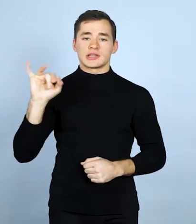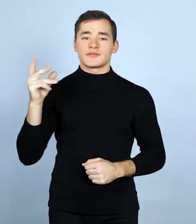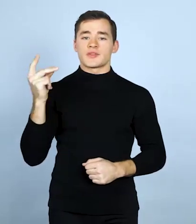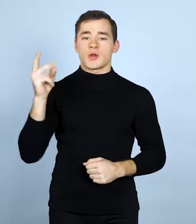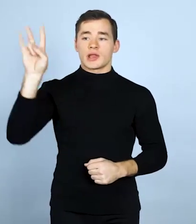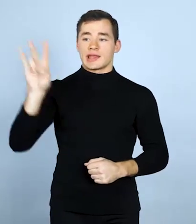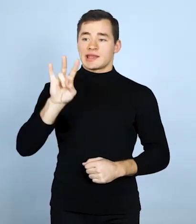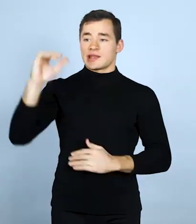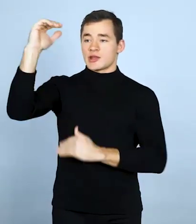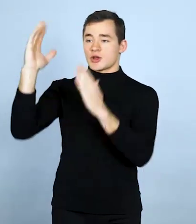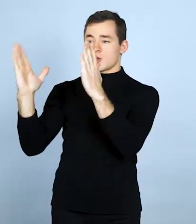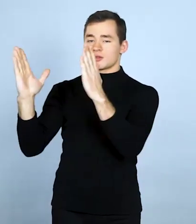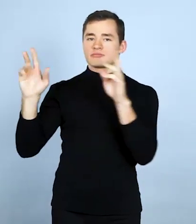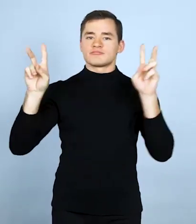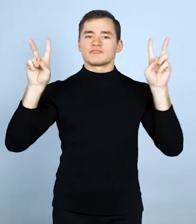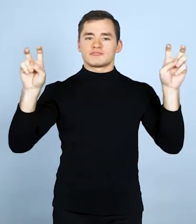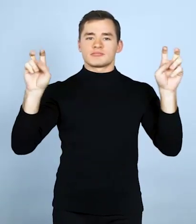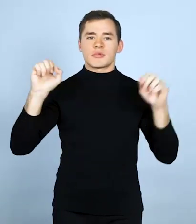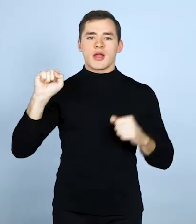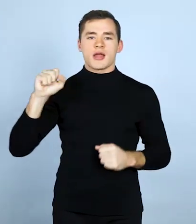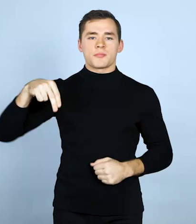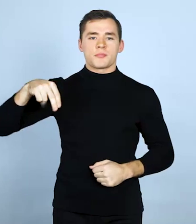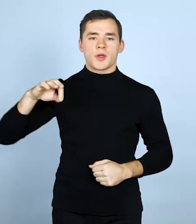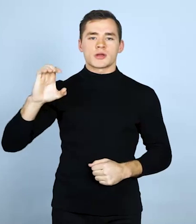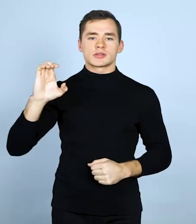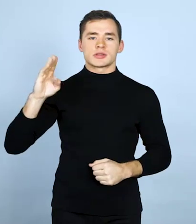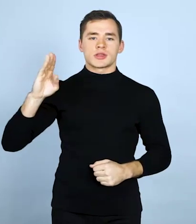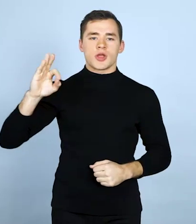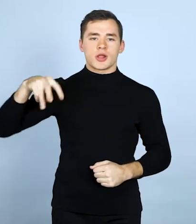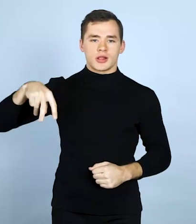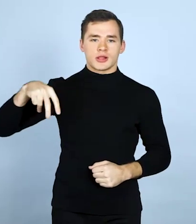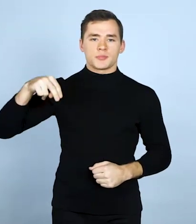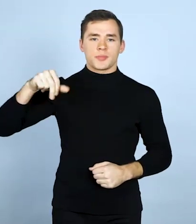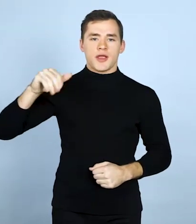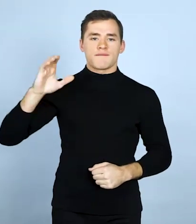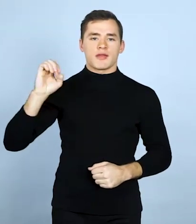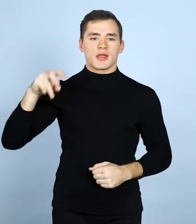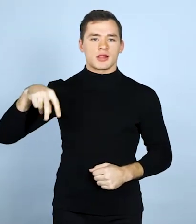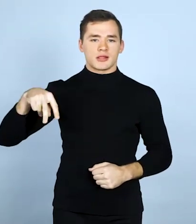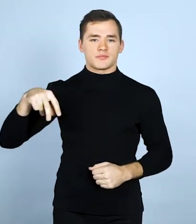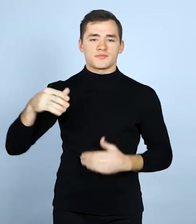и «Апостол Павел»,